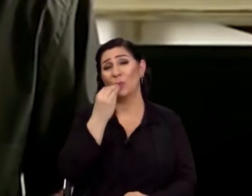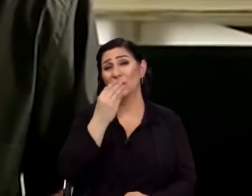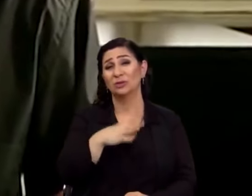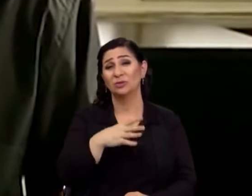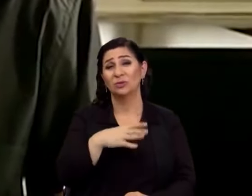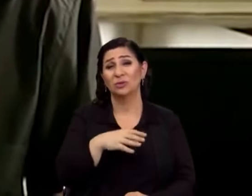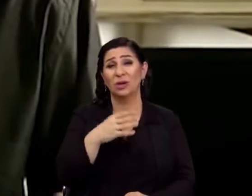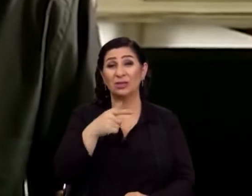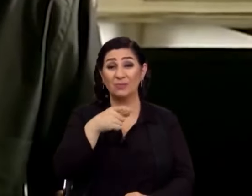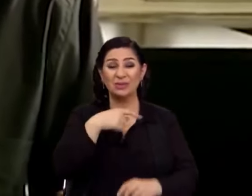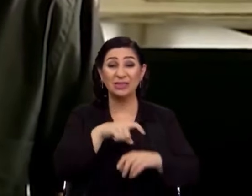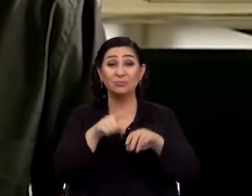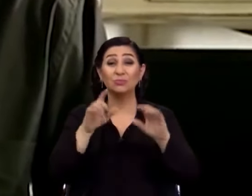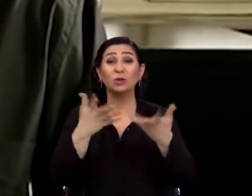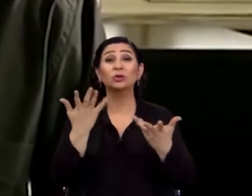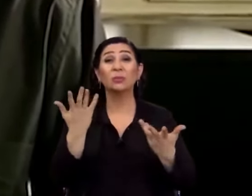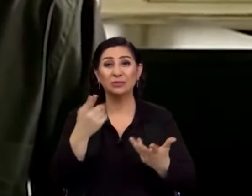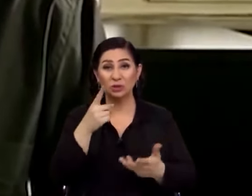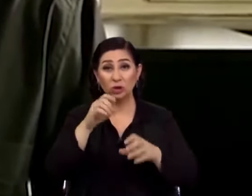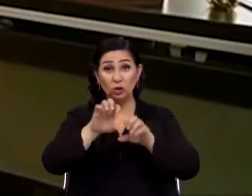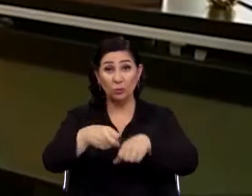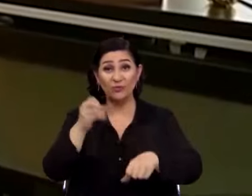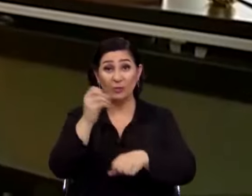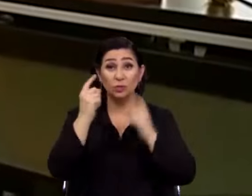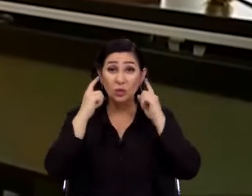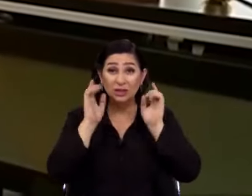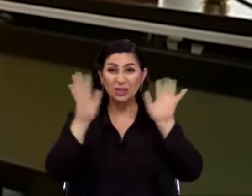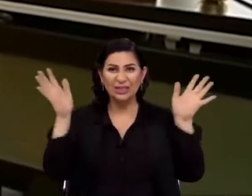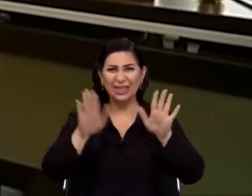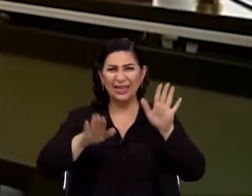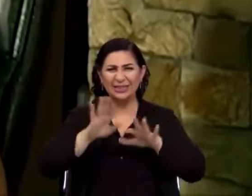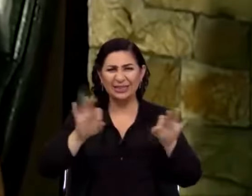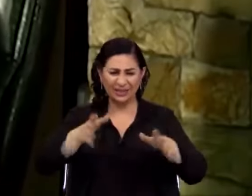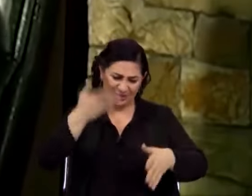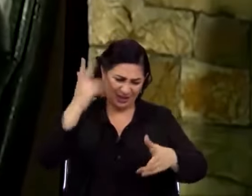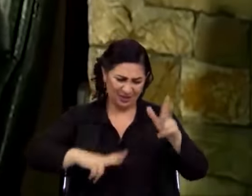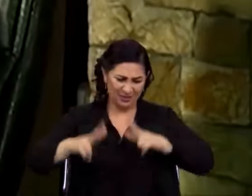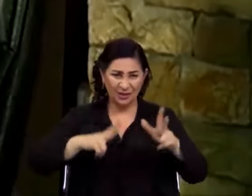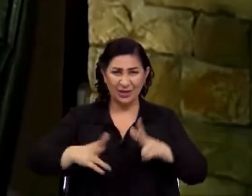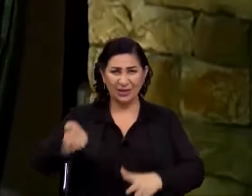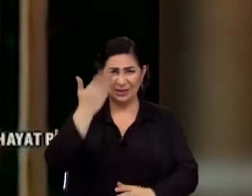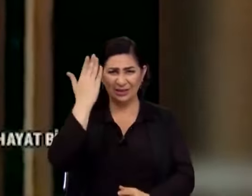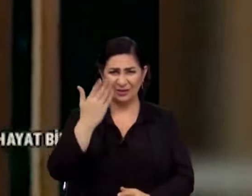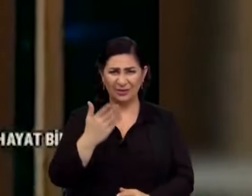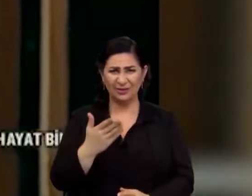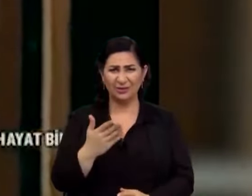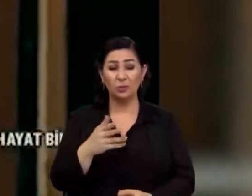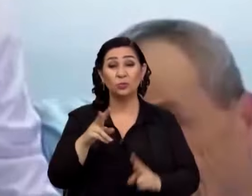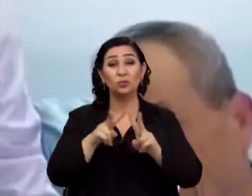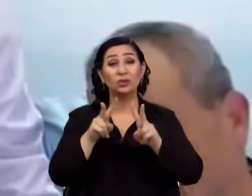benim asabımı bozma şimdi sana bir dürün veririm kulaklarından çıkar dengesiz kal lan sunun başını gir silerim bozma benim günah sokma bene Mustafa üstünde